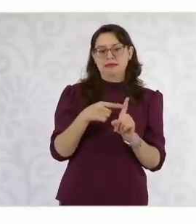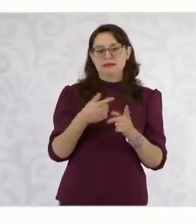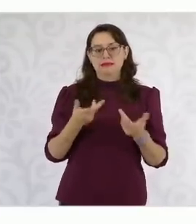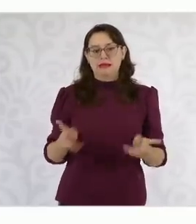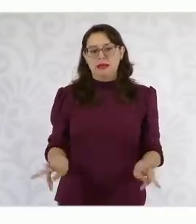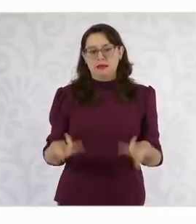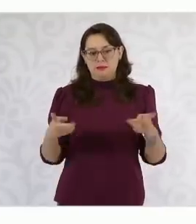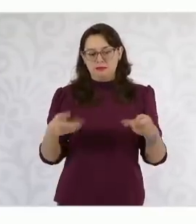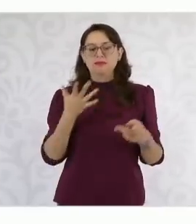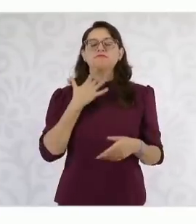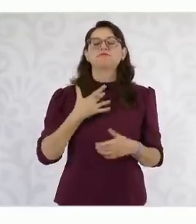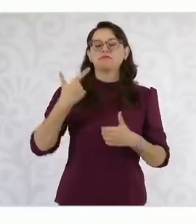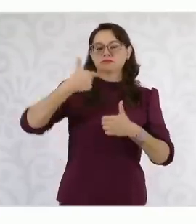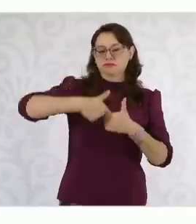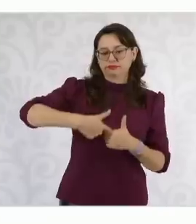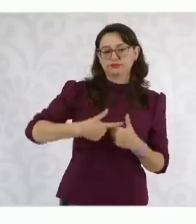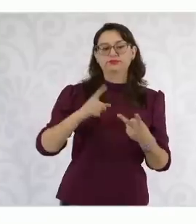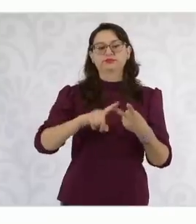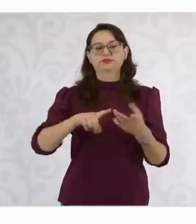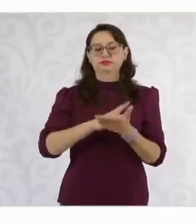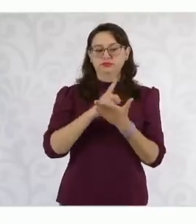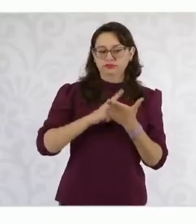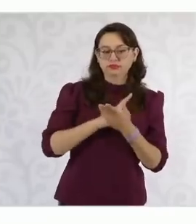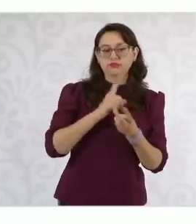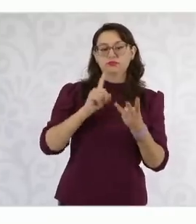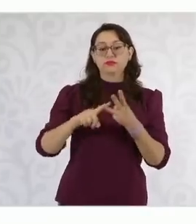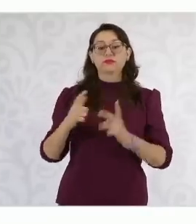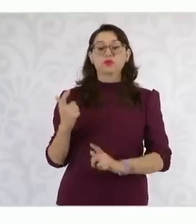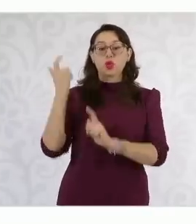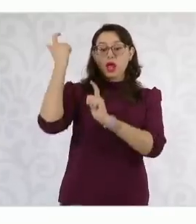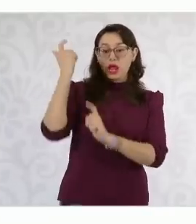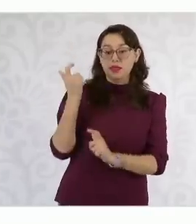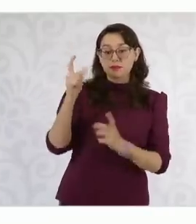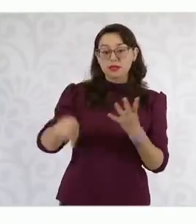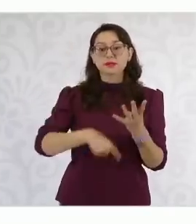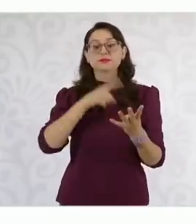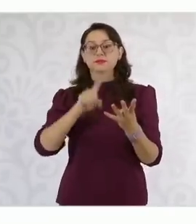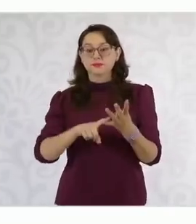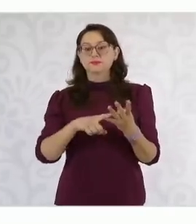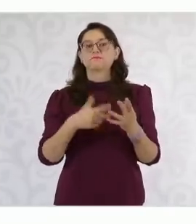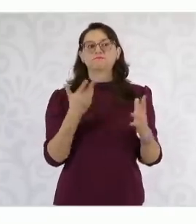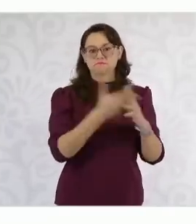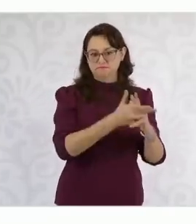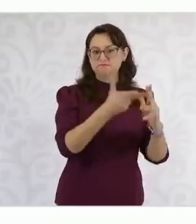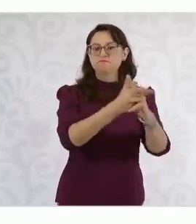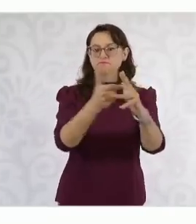hidrocarburo robado droga armas pero también se le relaciona con diversos homicidios y otros delitos